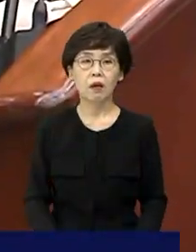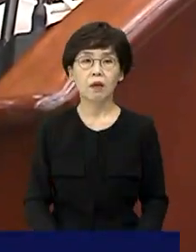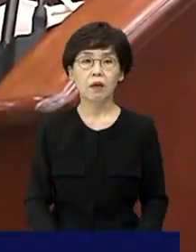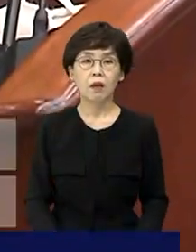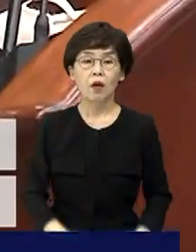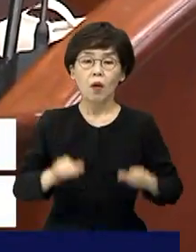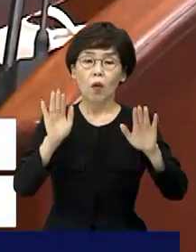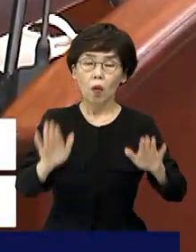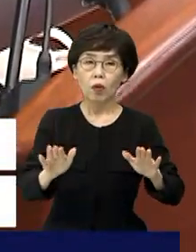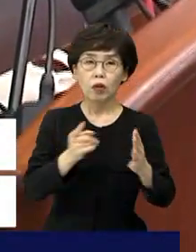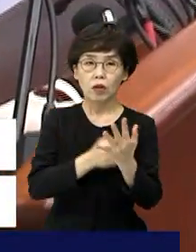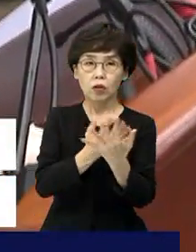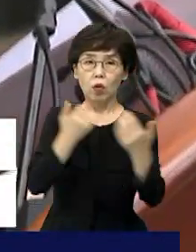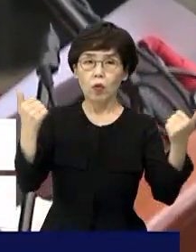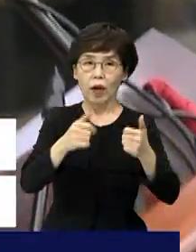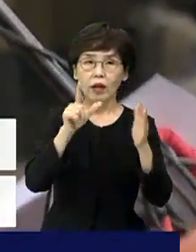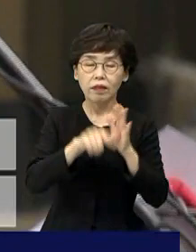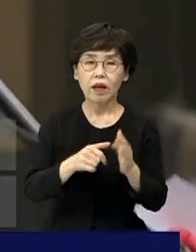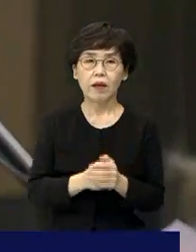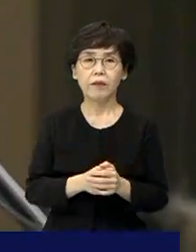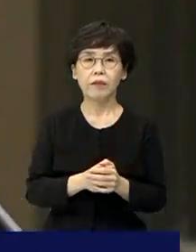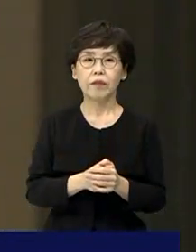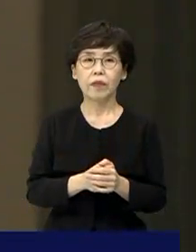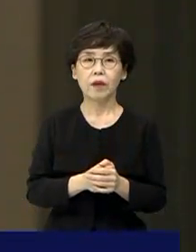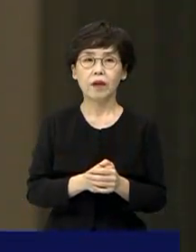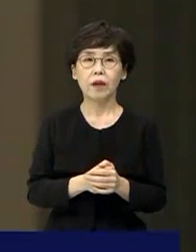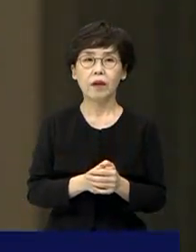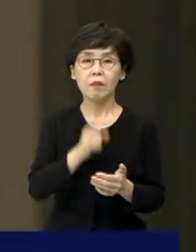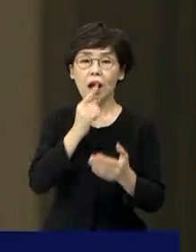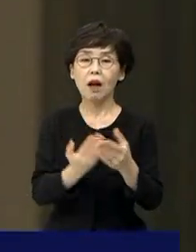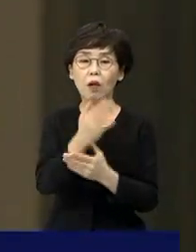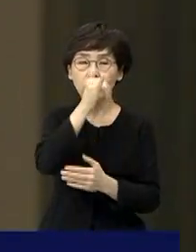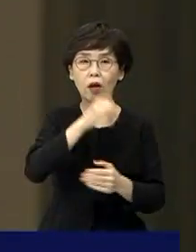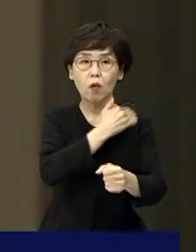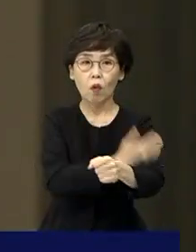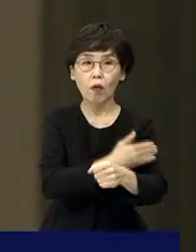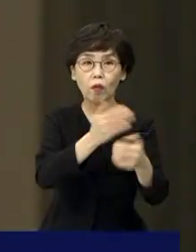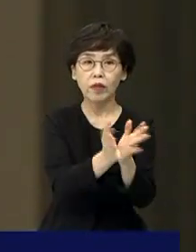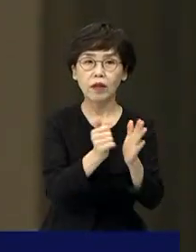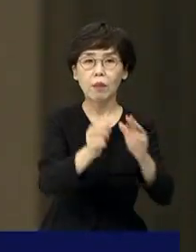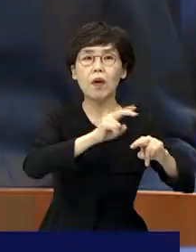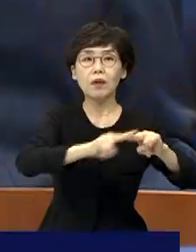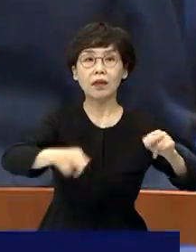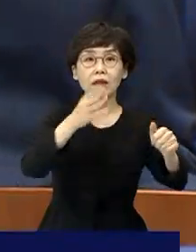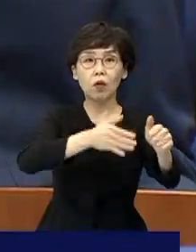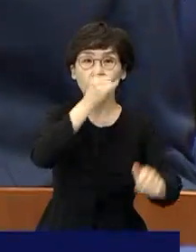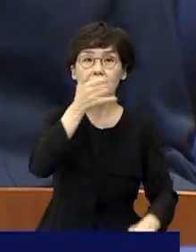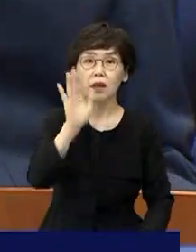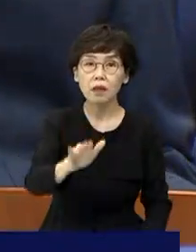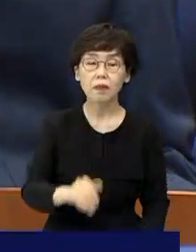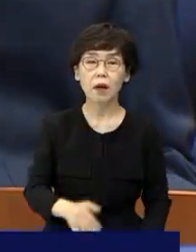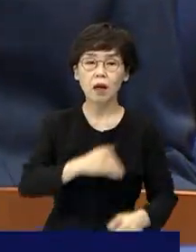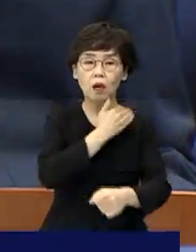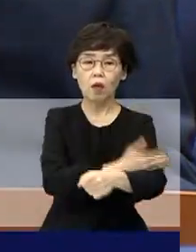오늘 의총에서는 중진들을 중심으로 불거지고 있는 권성동 원내대표 사퇴 요구도 이어졌지만 권 원내대표가 당의